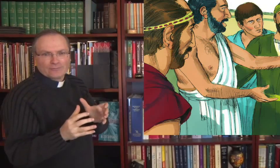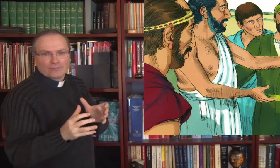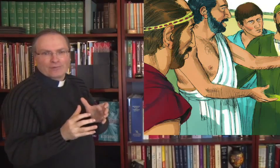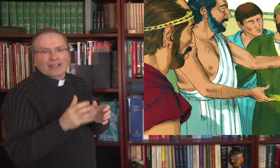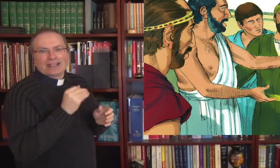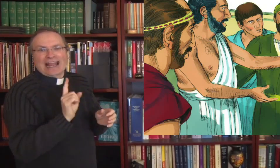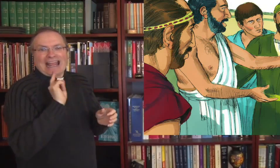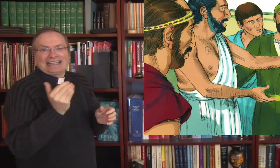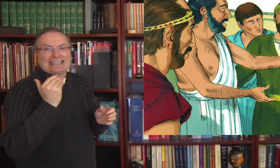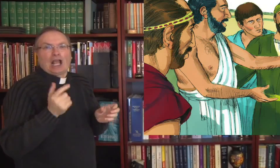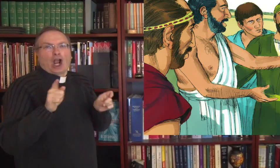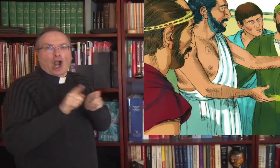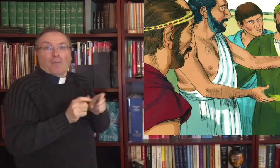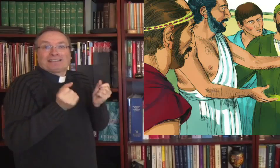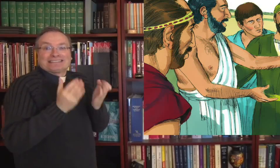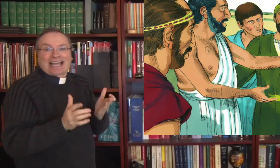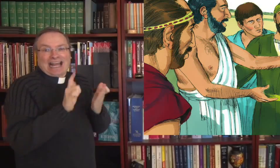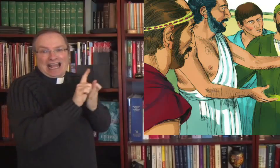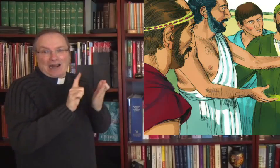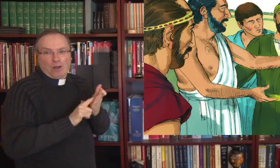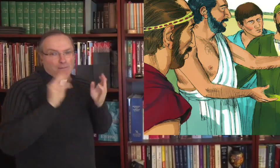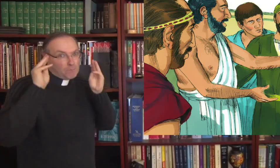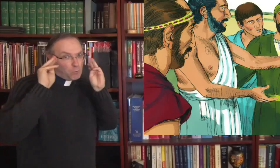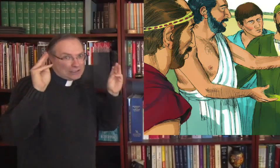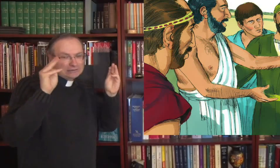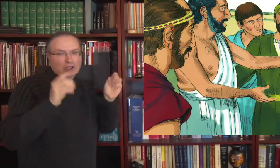et il a été comme sans la loi de Moïse,